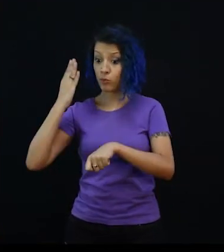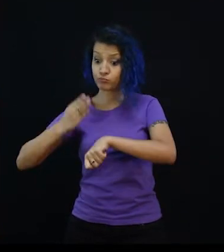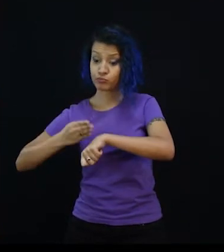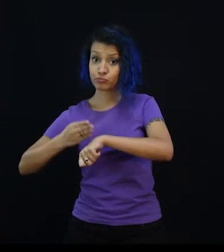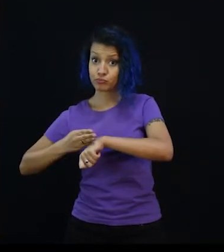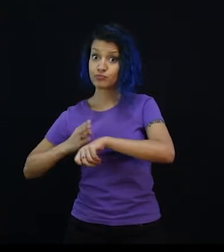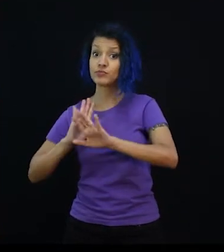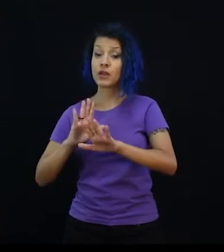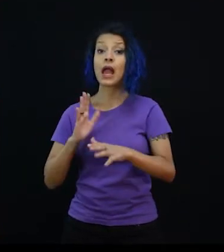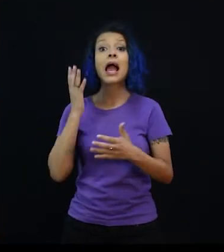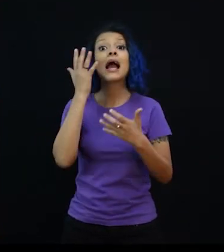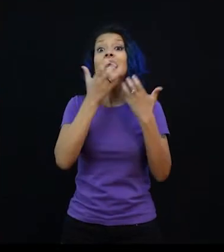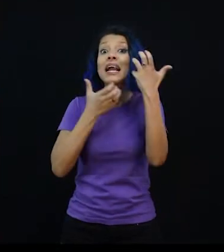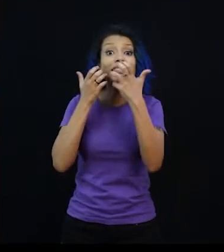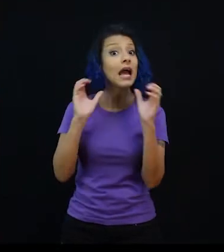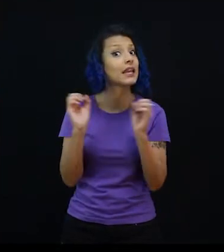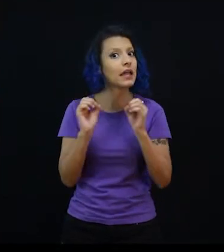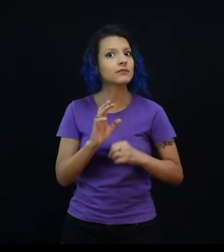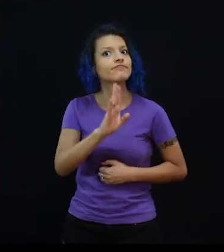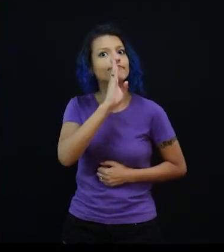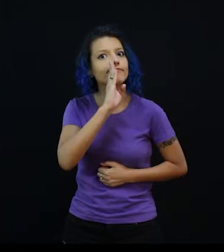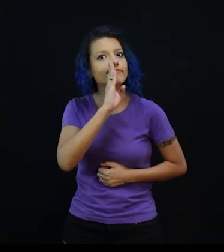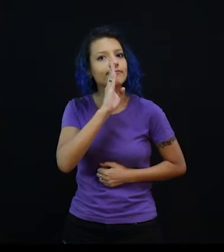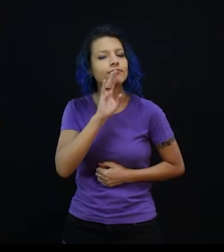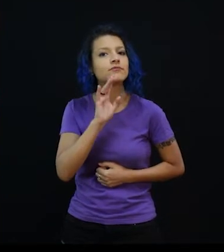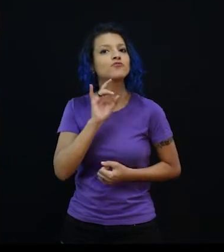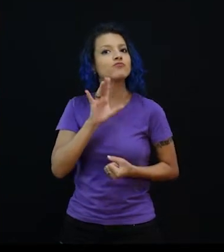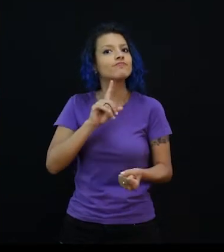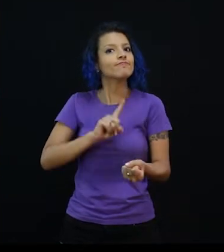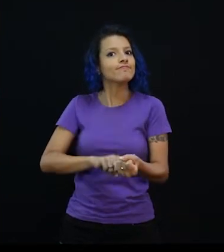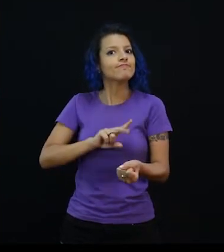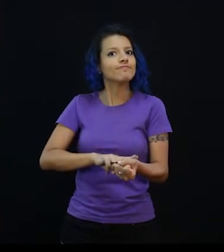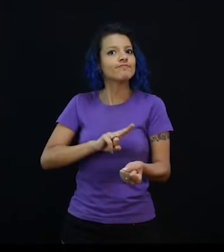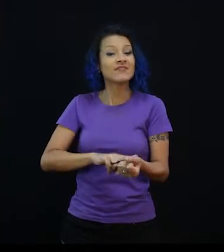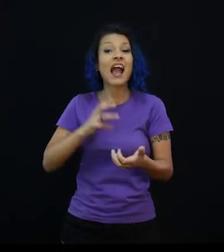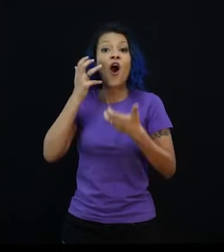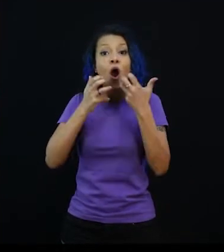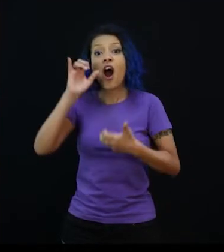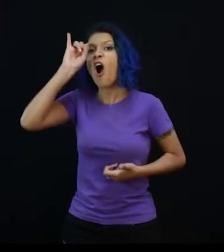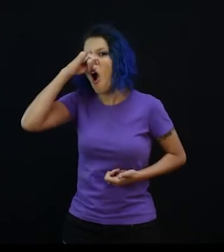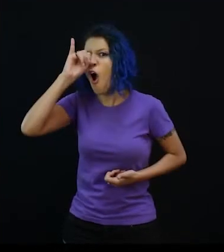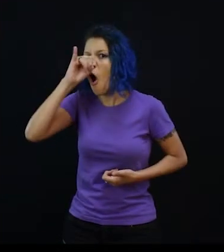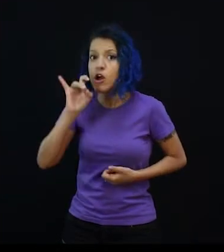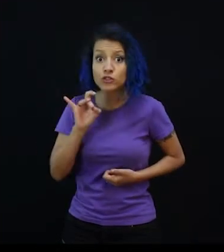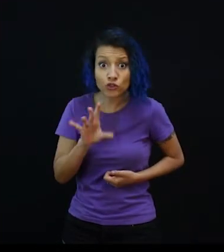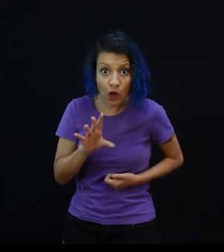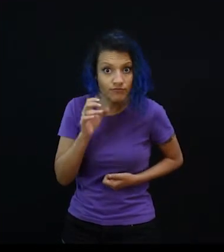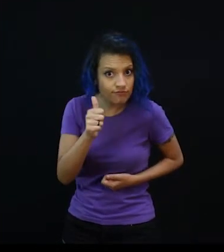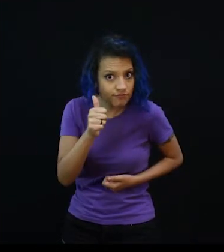Beleza? A gente vai cantar só o oin oin. Combinado? Simbora?